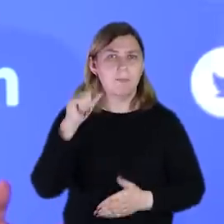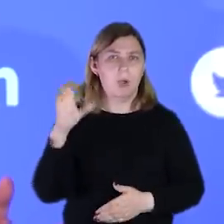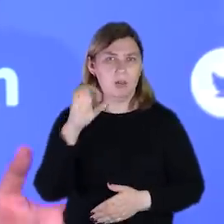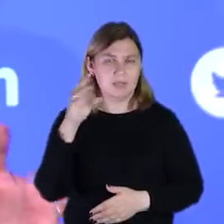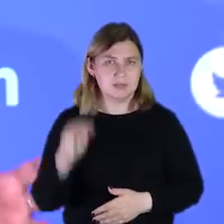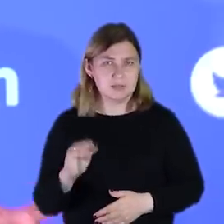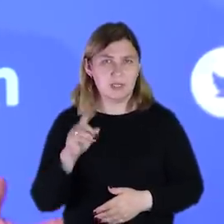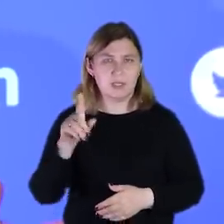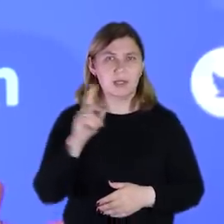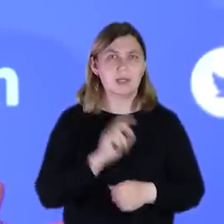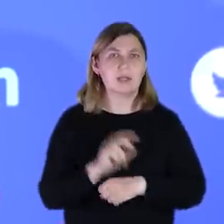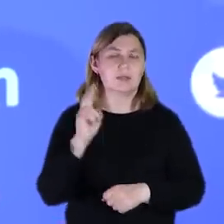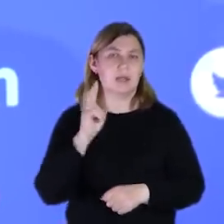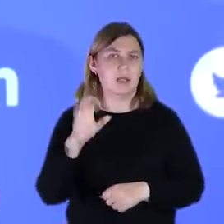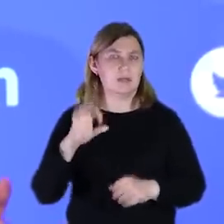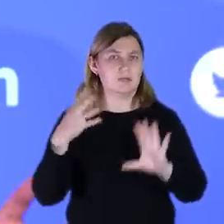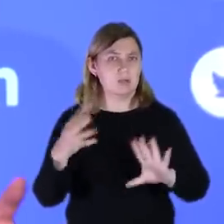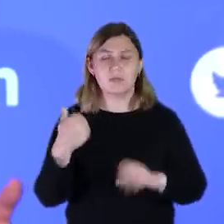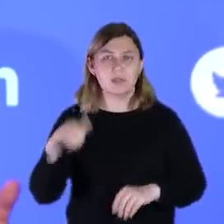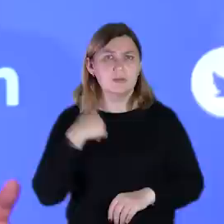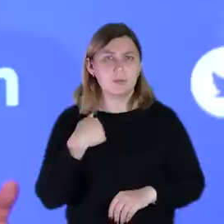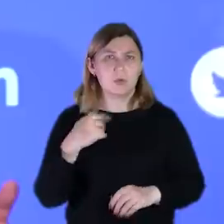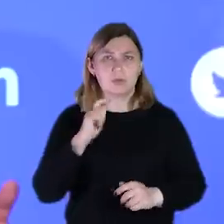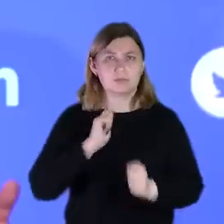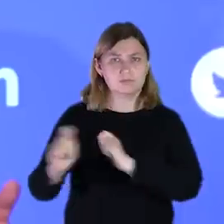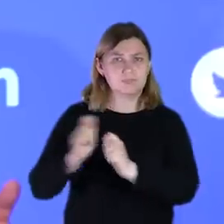tego obszaru DOK IX, była niedostępna komunikacyjnie.